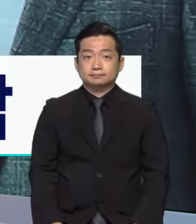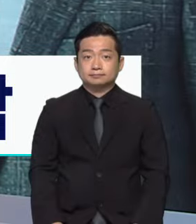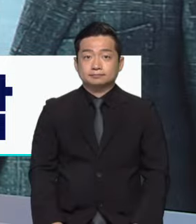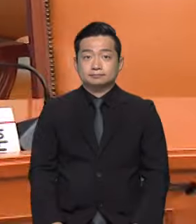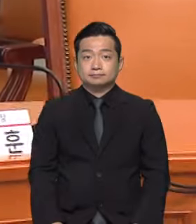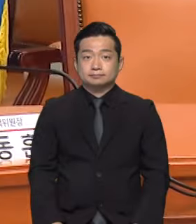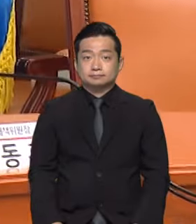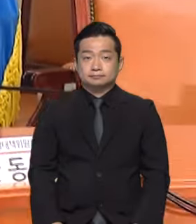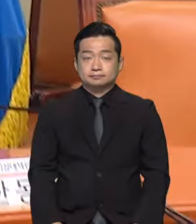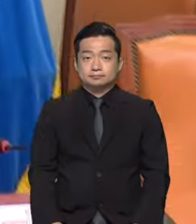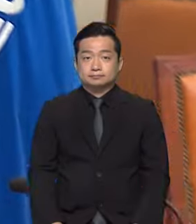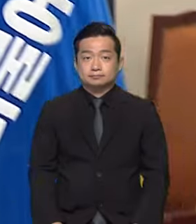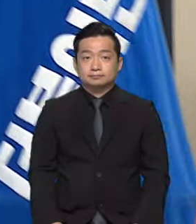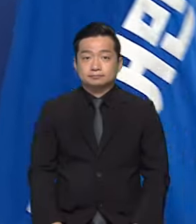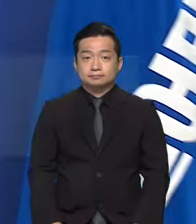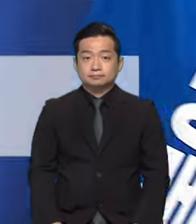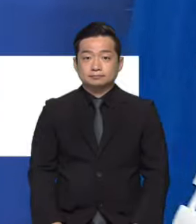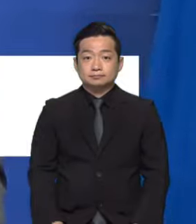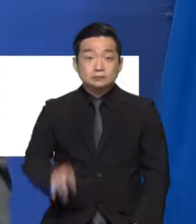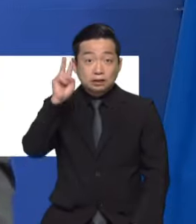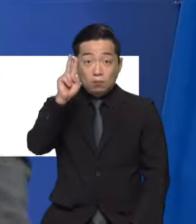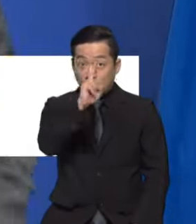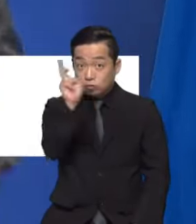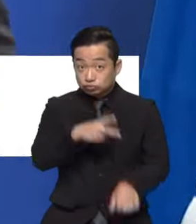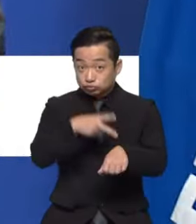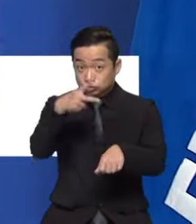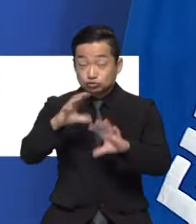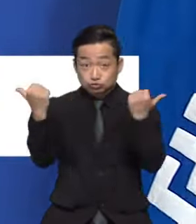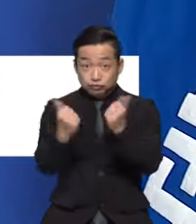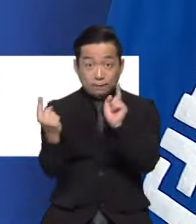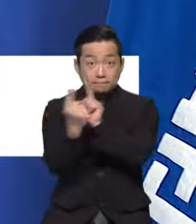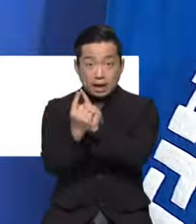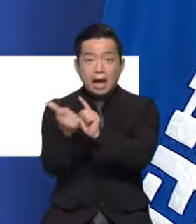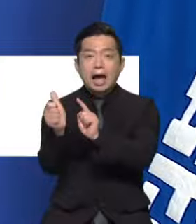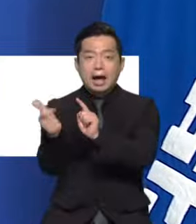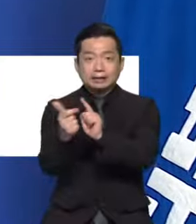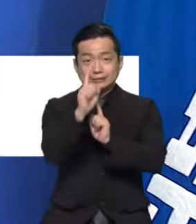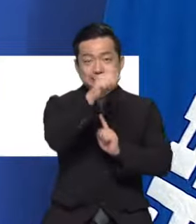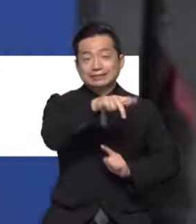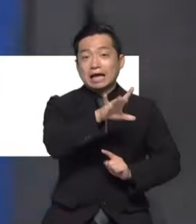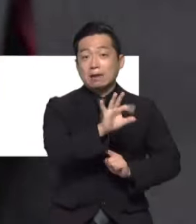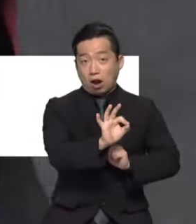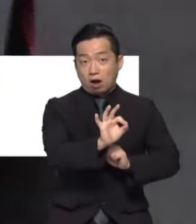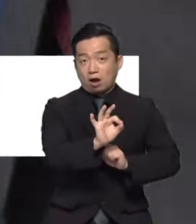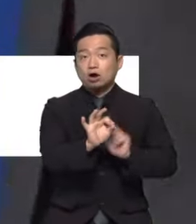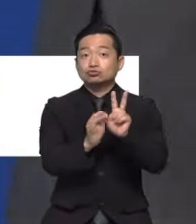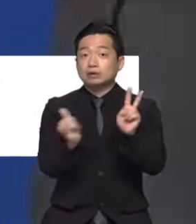(기자) 모레 오후 2시 국회에서 열리는 한동훈, 이재명 두 대표 회담의 의제와